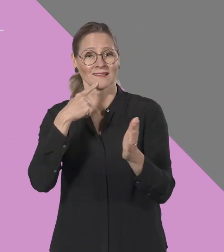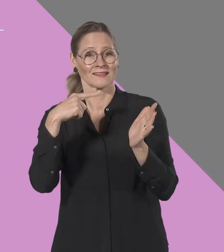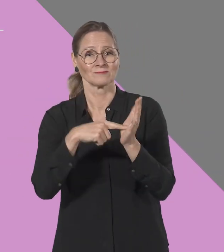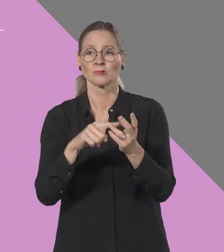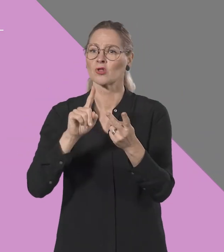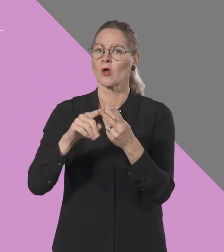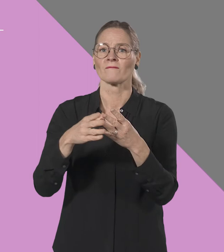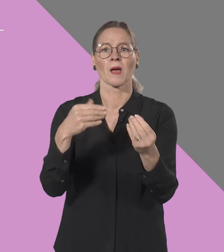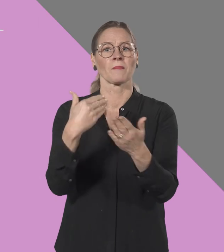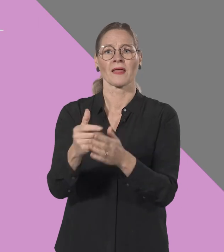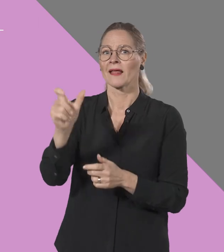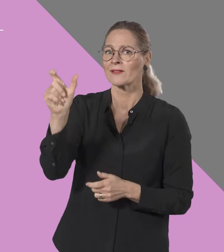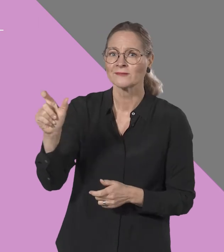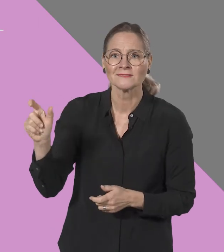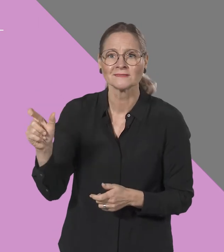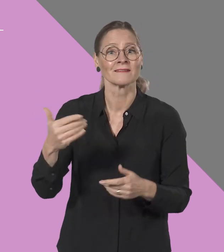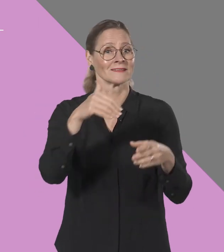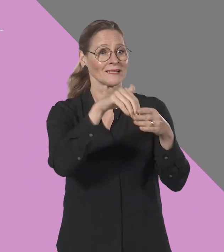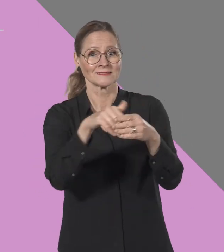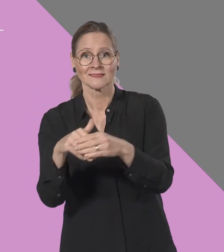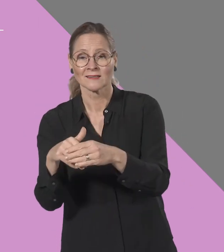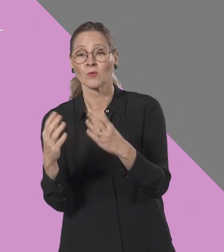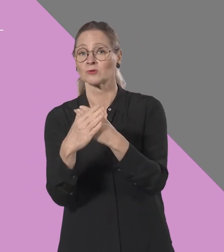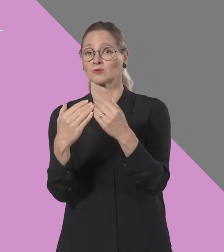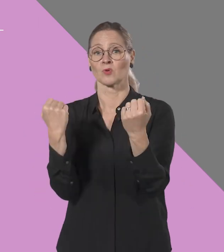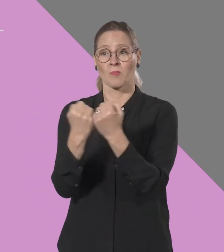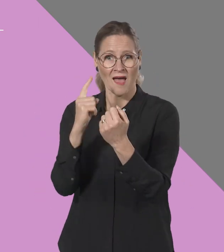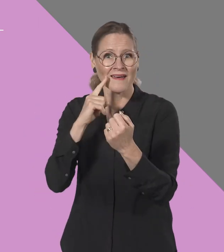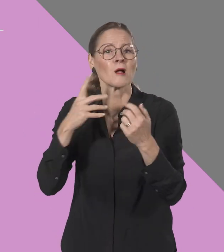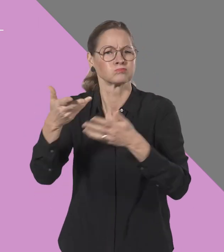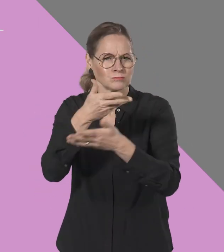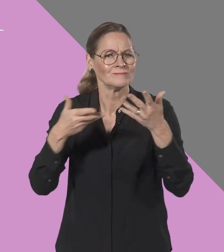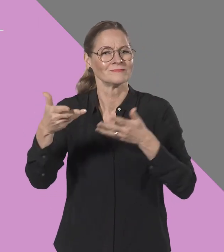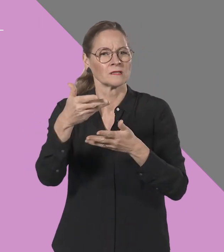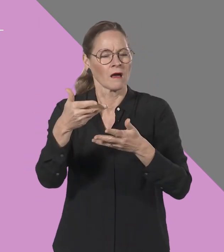esimerkiksi toisten vapaaehtoisten, jäsenten ja yhteistyökumppaneiden kanssa.